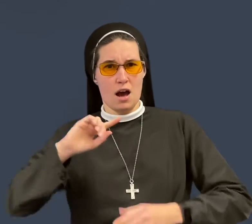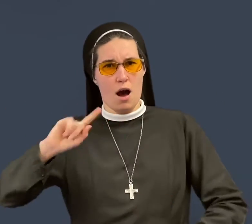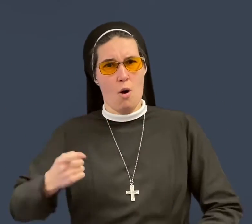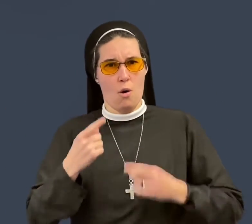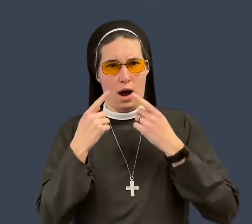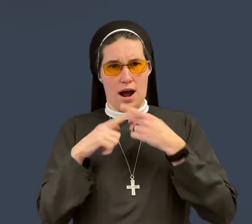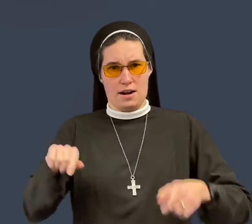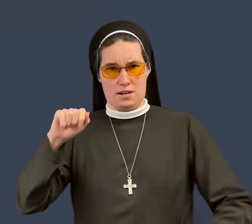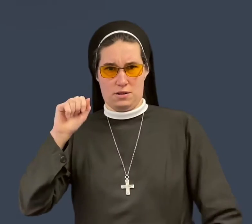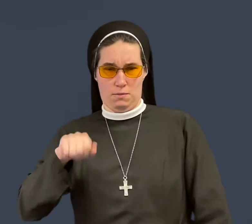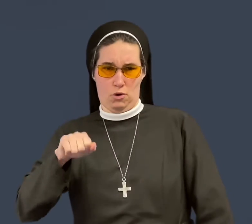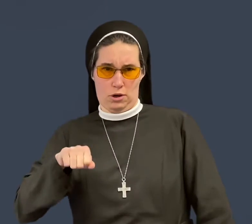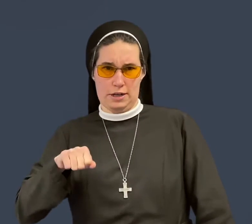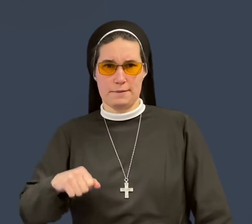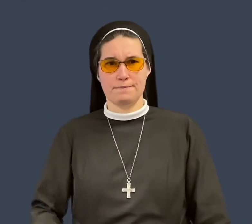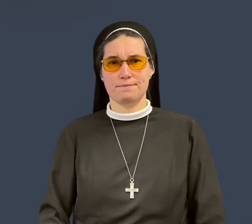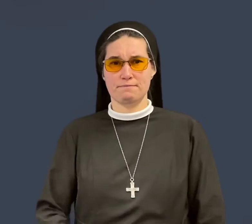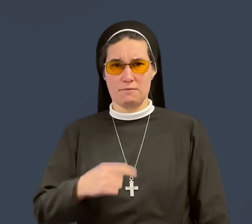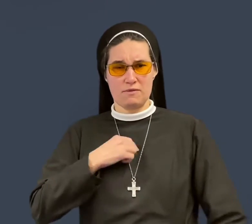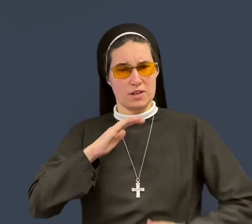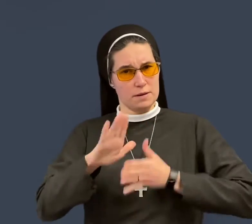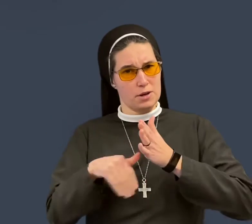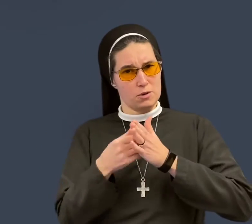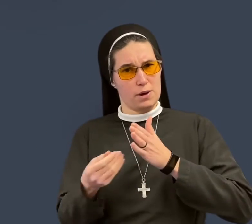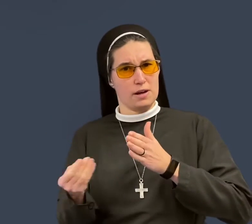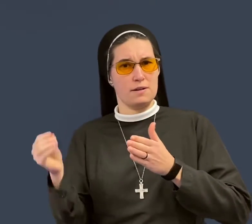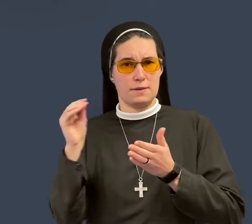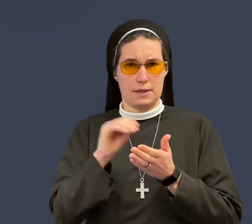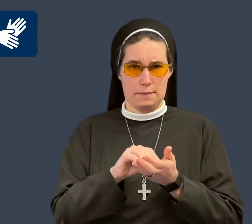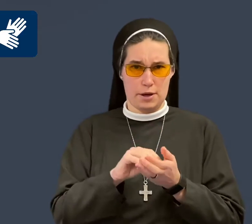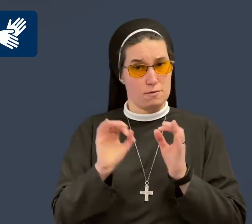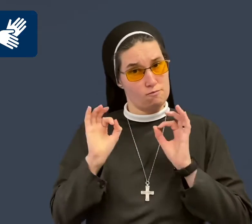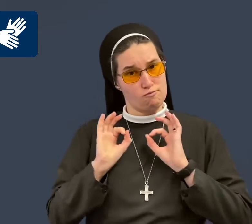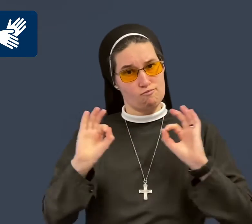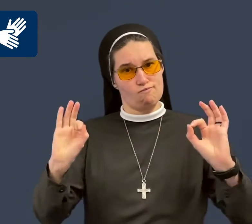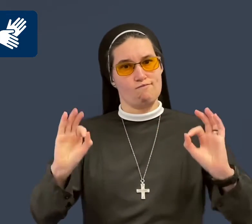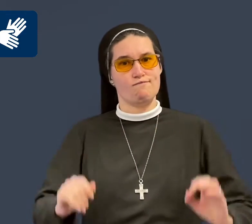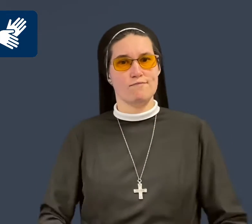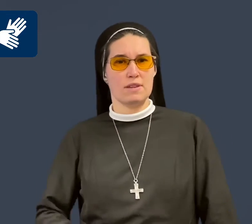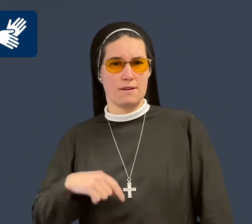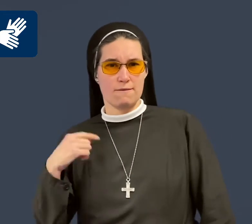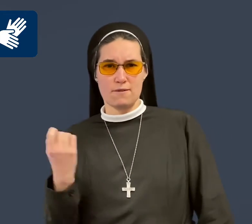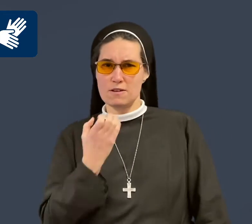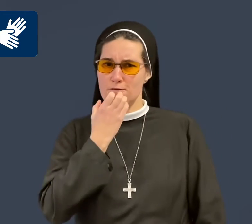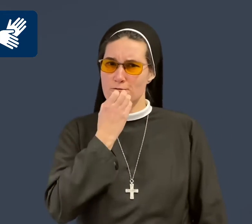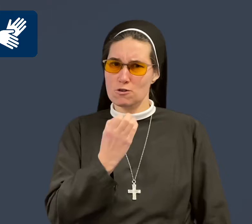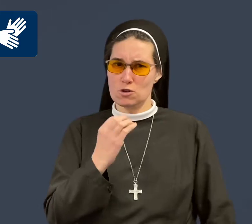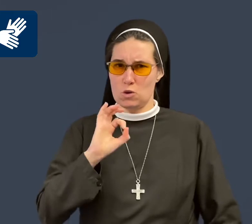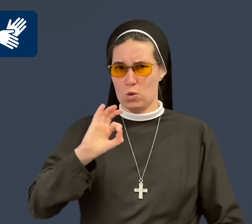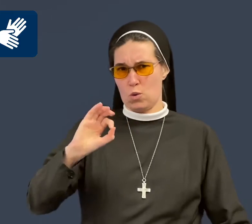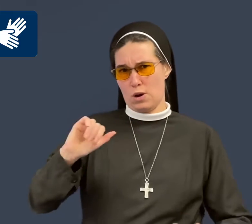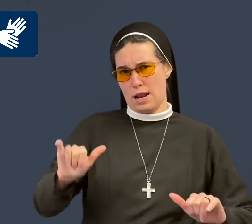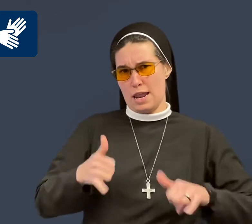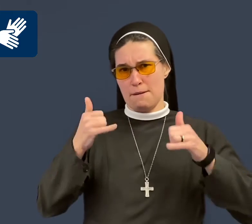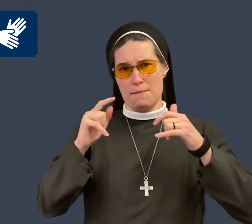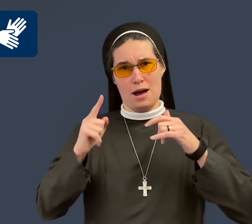Wir machen mit in Gebärdensprache. Wir wollen gut leben! Wie geht das?